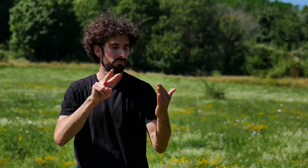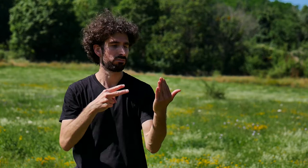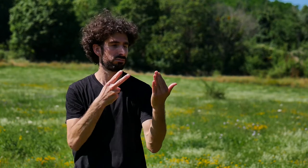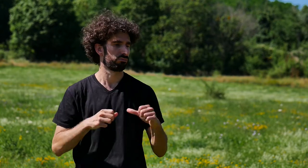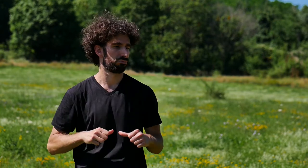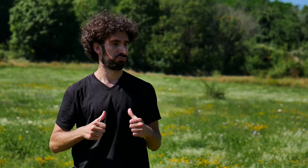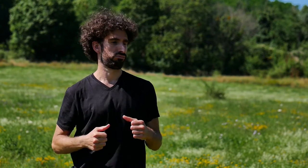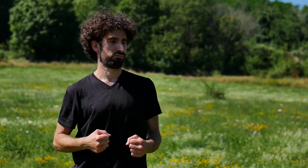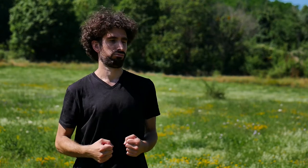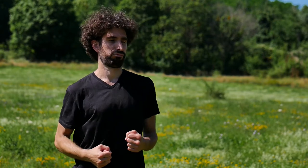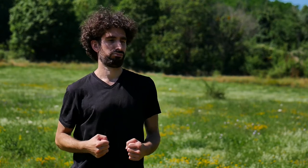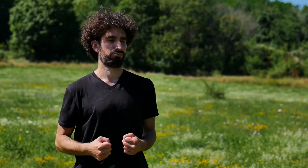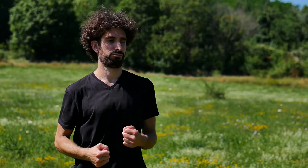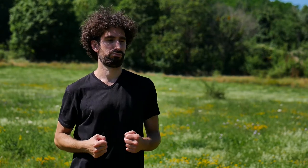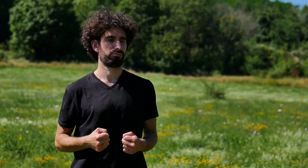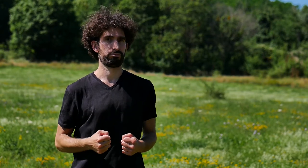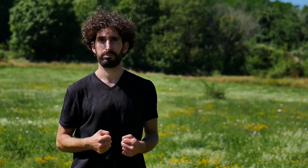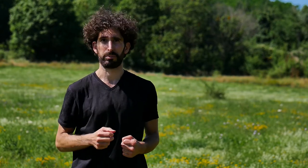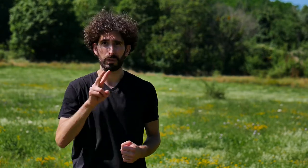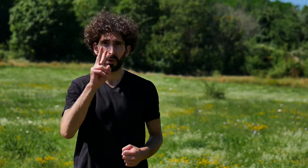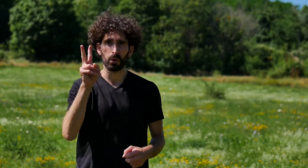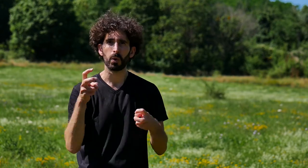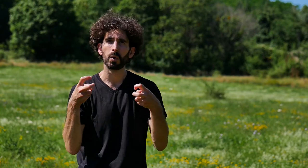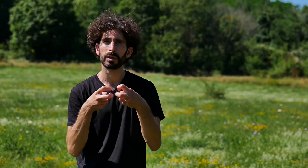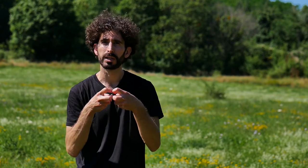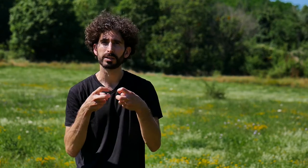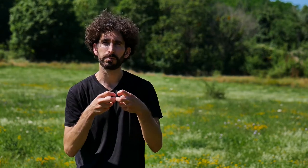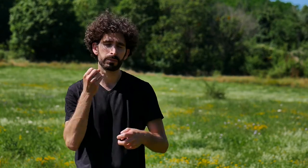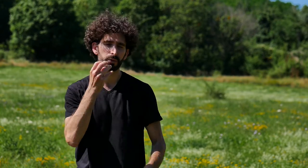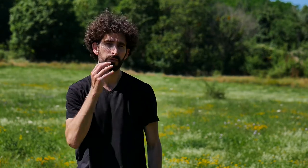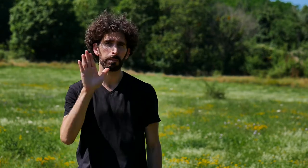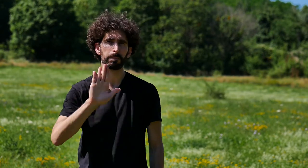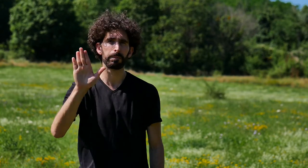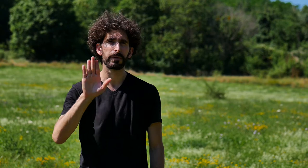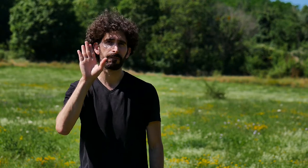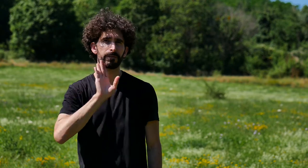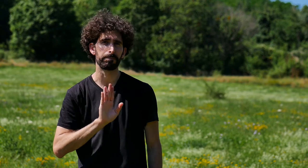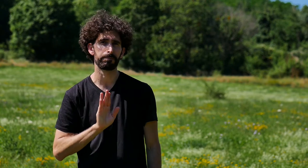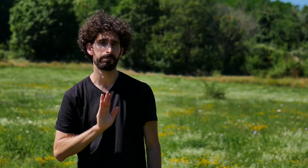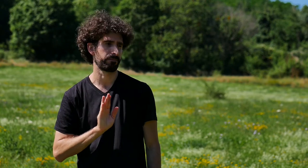* Se voit dans le miroir et se trouve plus musclé * Voici un autre exemple souvent typique des femmes.